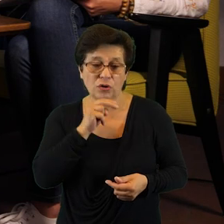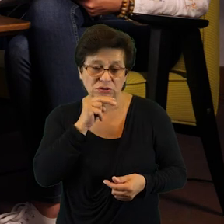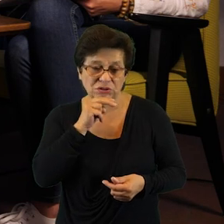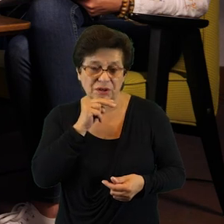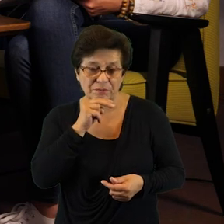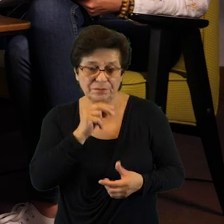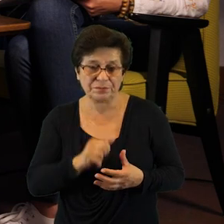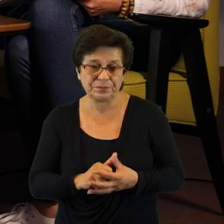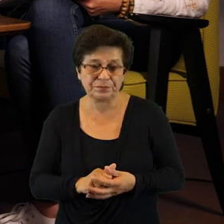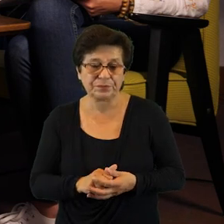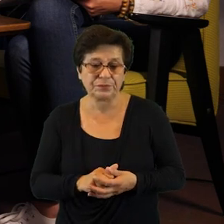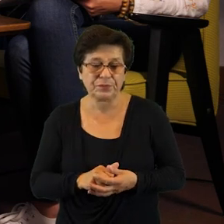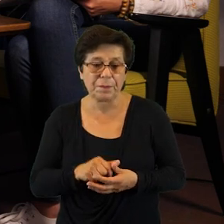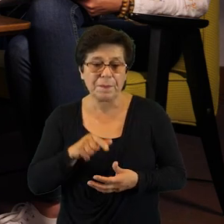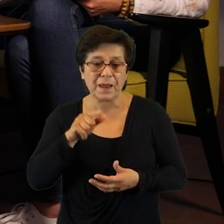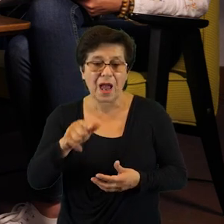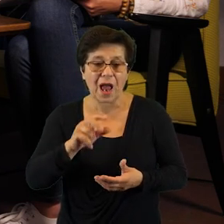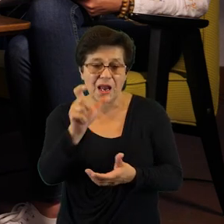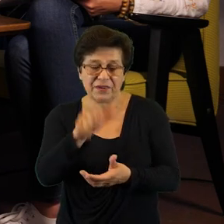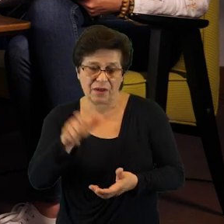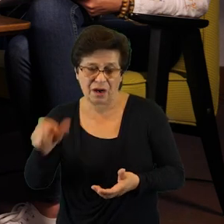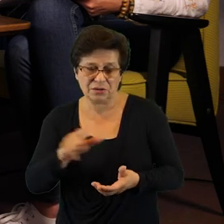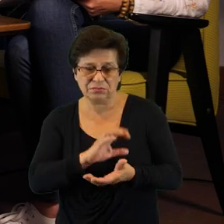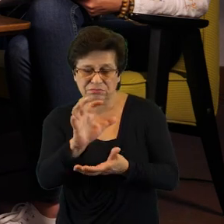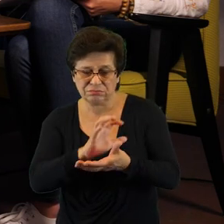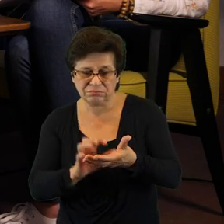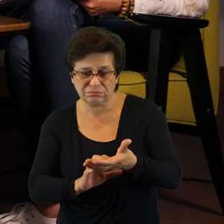W 1979 roku wydaje w Paryżu